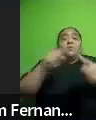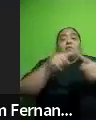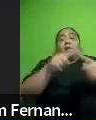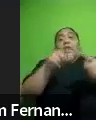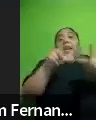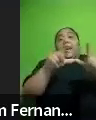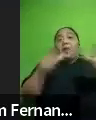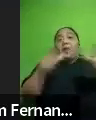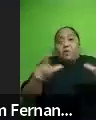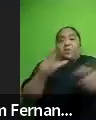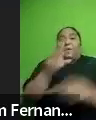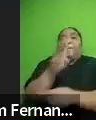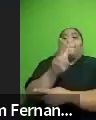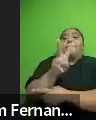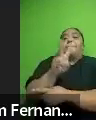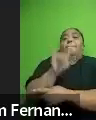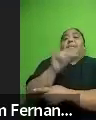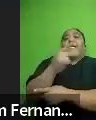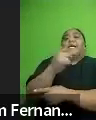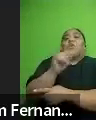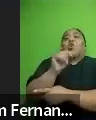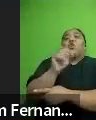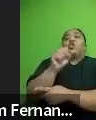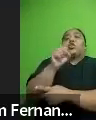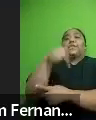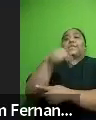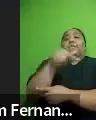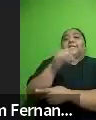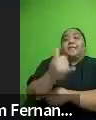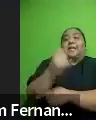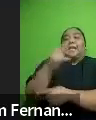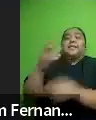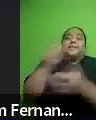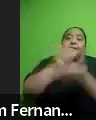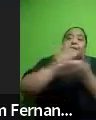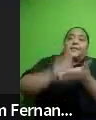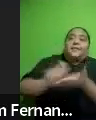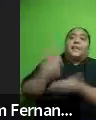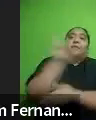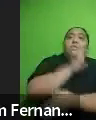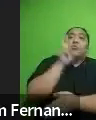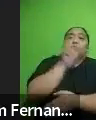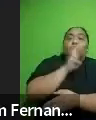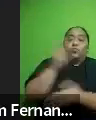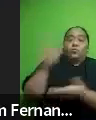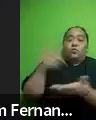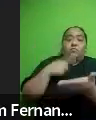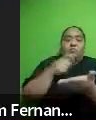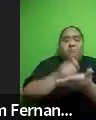lenguaje Bigotski escribe en ruso en en entonces, las traducciones hablan